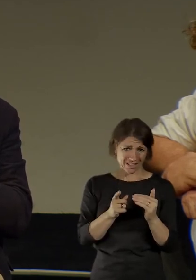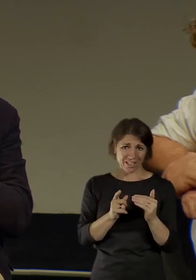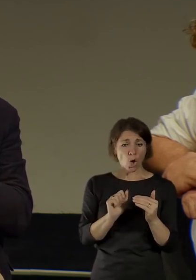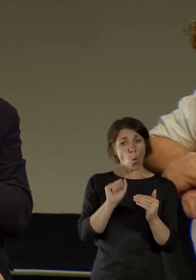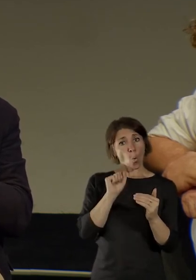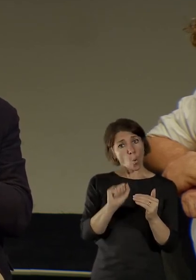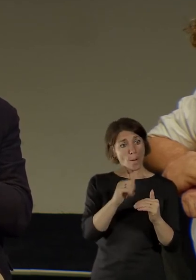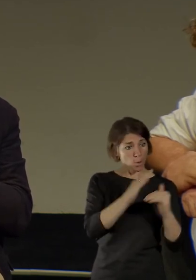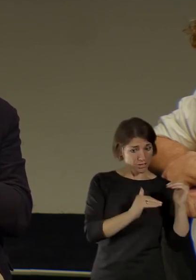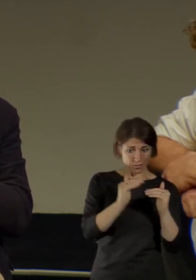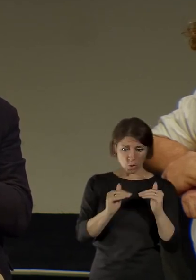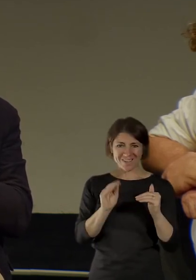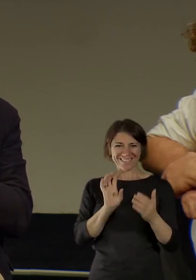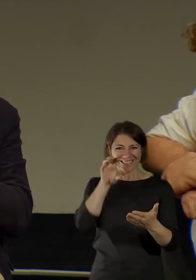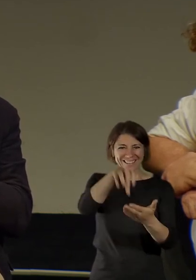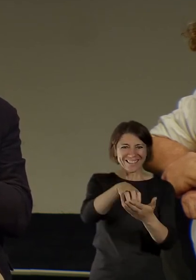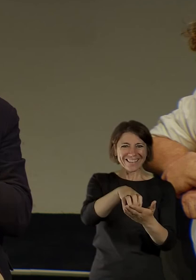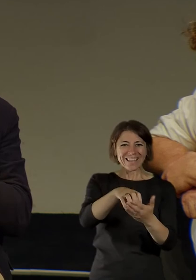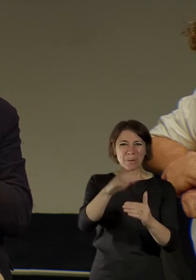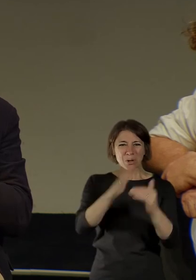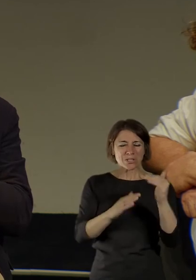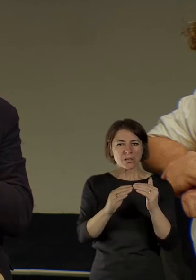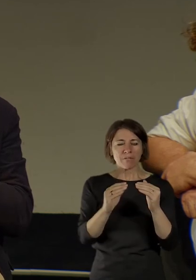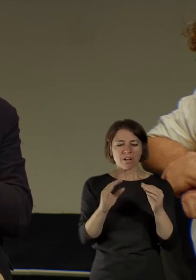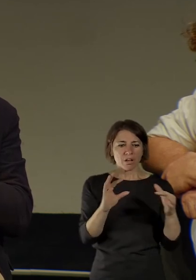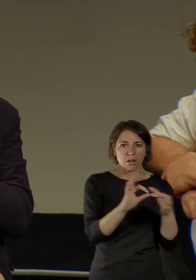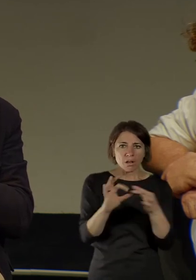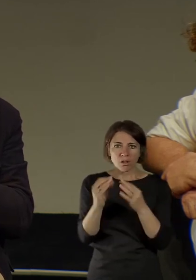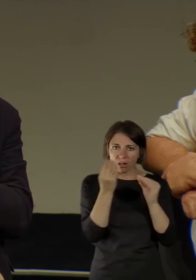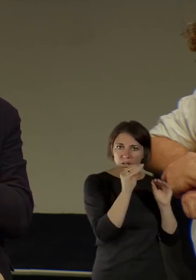a respektovat typické výšky ve svém stavebním bloku přes ulici a v sousedství.